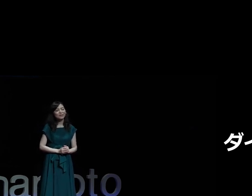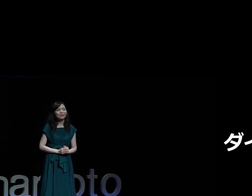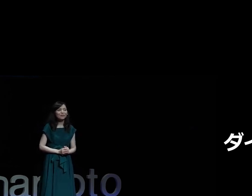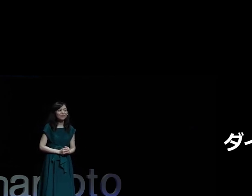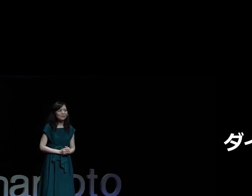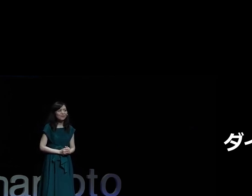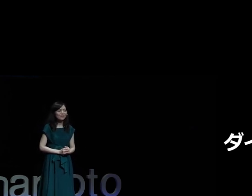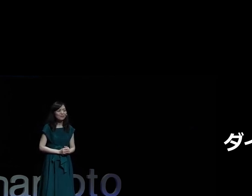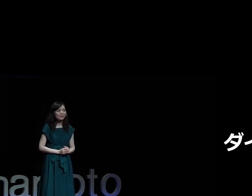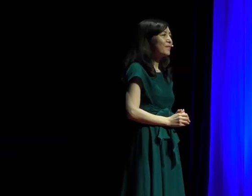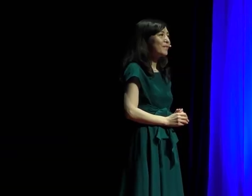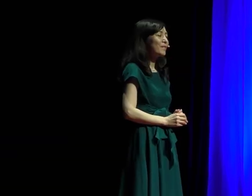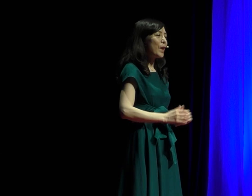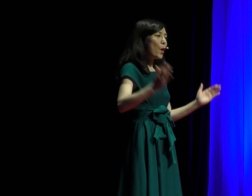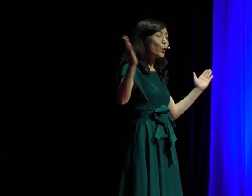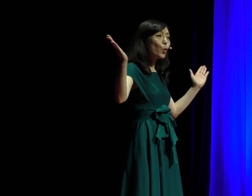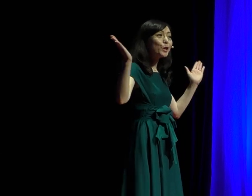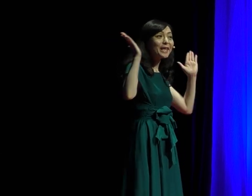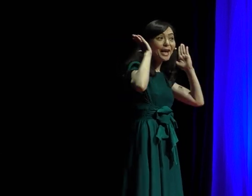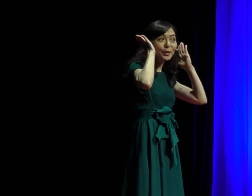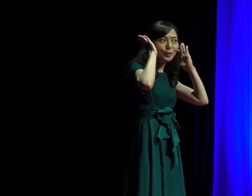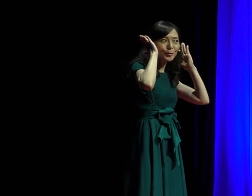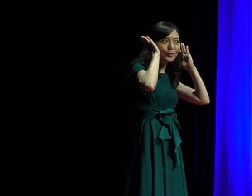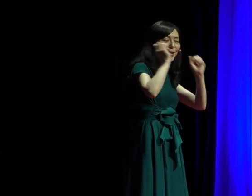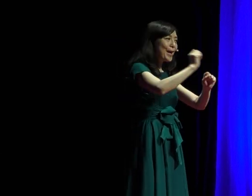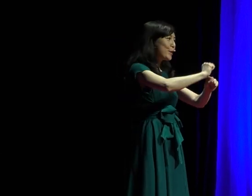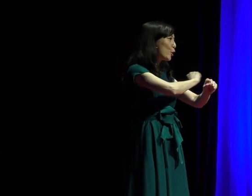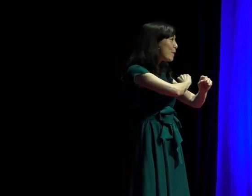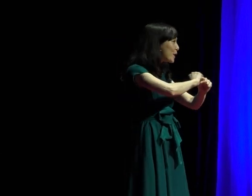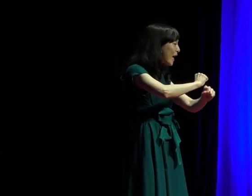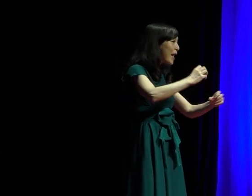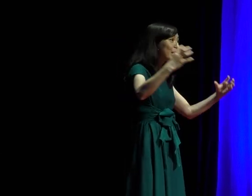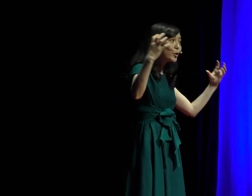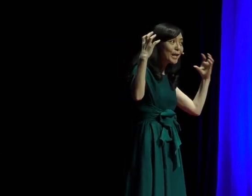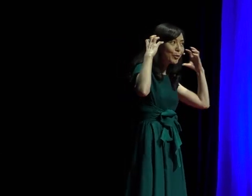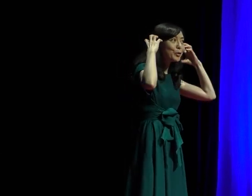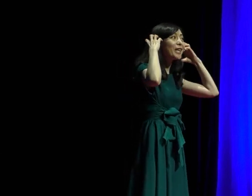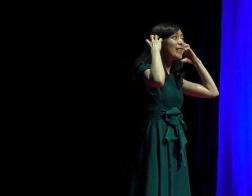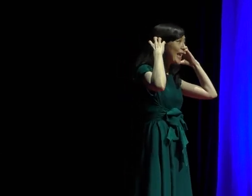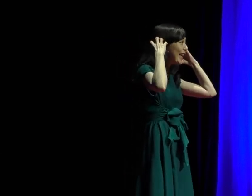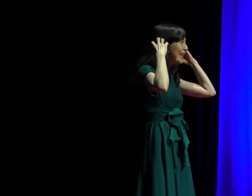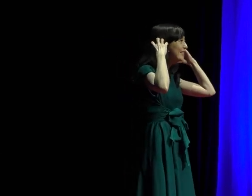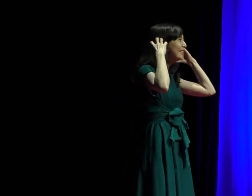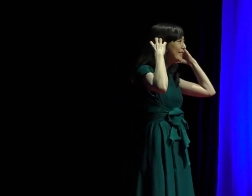de las palabras en un mundo sin sonido] Nos ponemos unos auriculares especiales que nos privan del sonido,